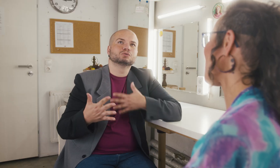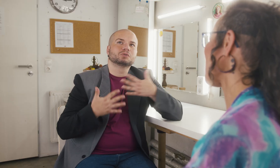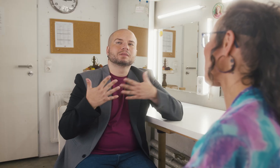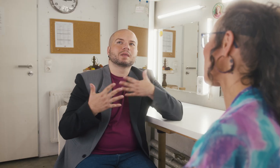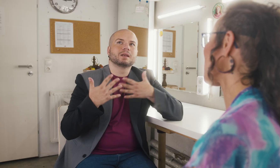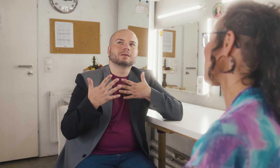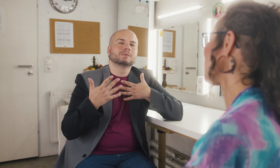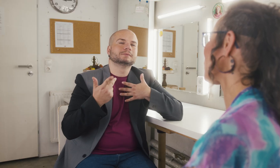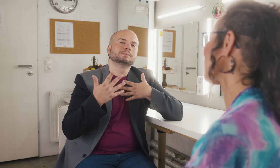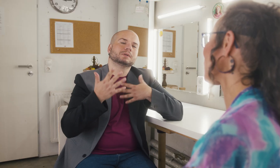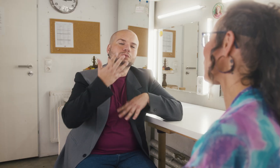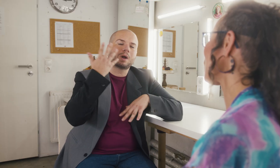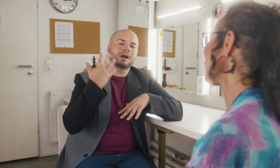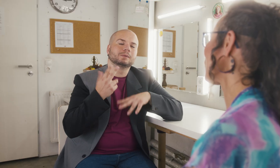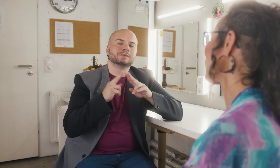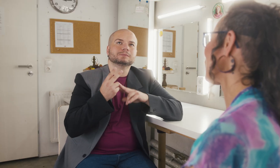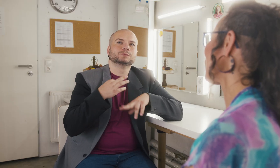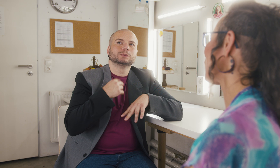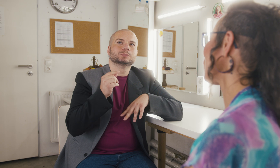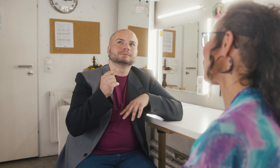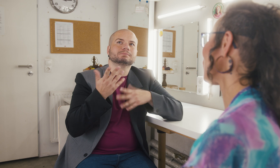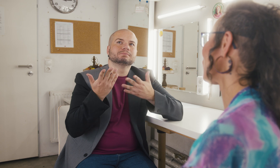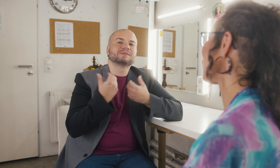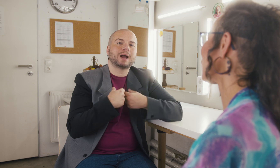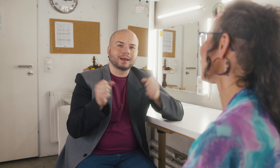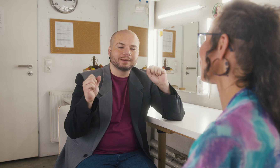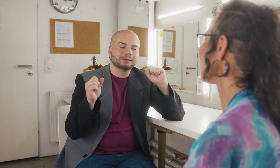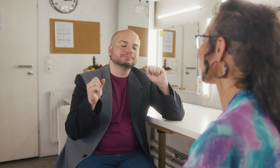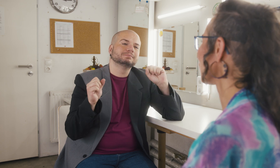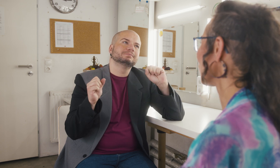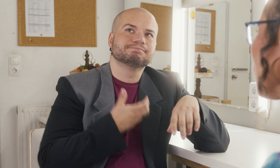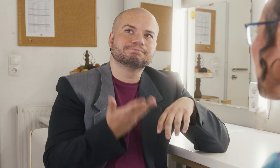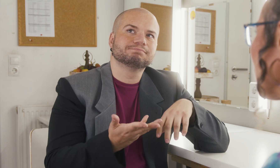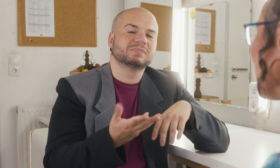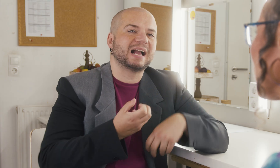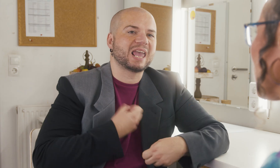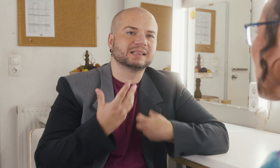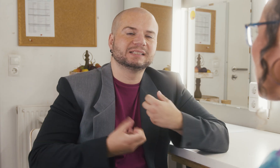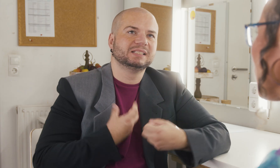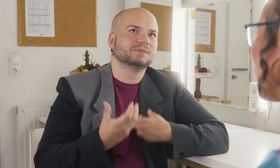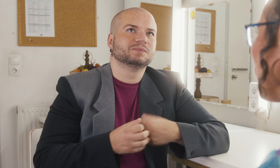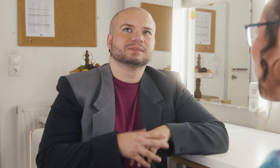Chantello oder die Dragwelt insgesamt bedeutet für mich Freiheit. Das bedeutet für mich, dass ich mich ausleben kann,